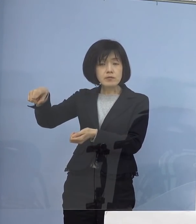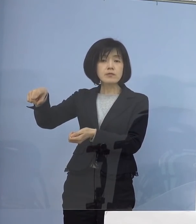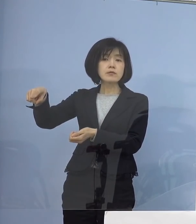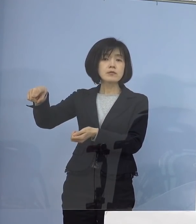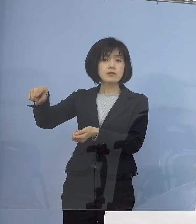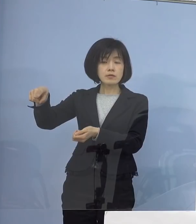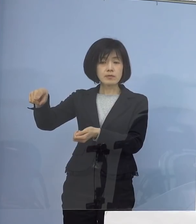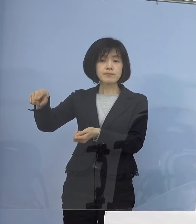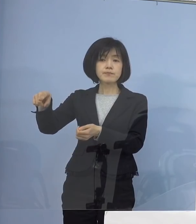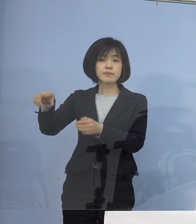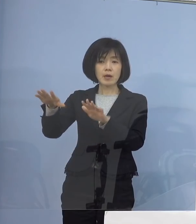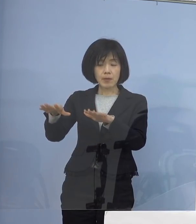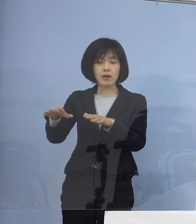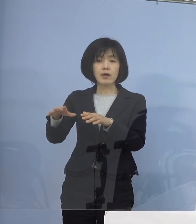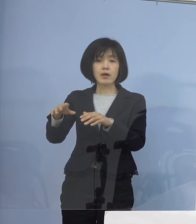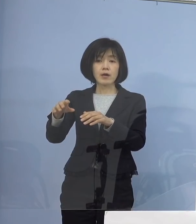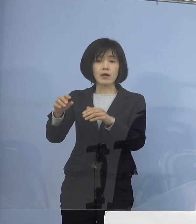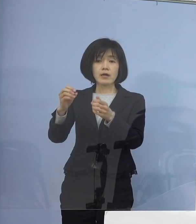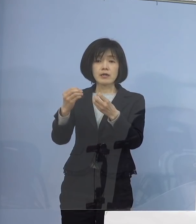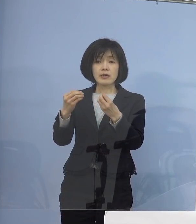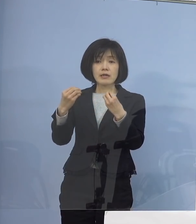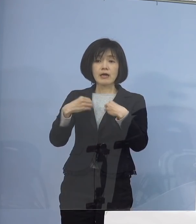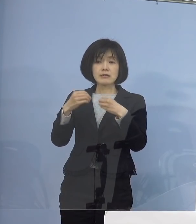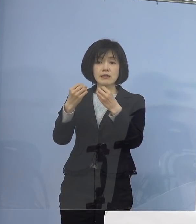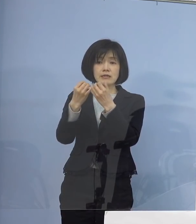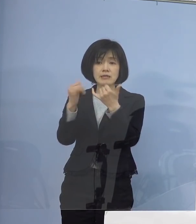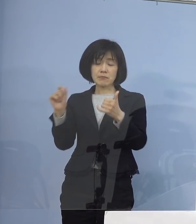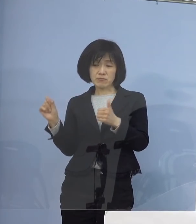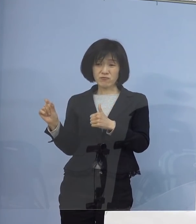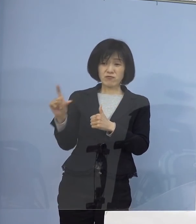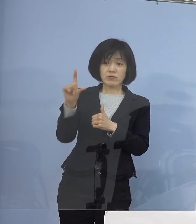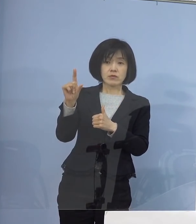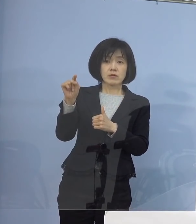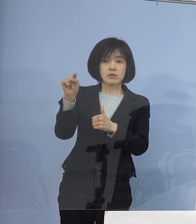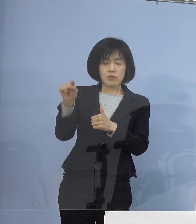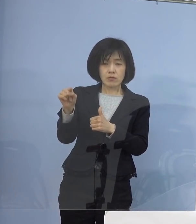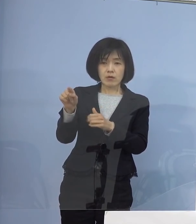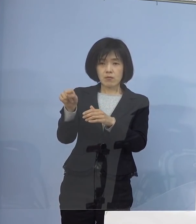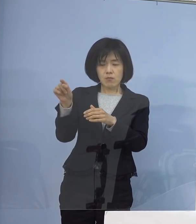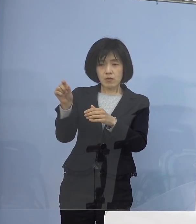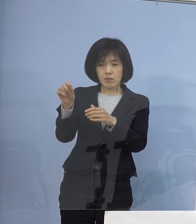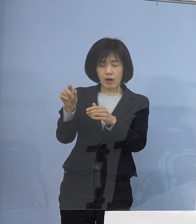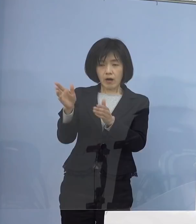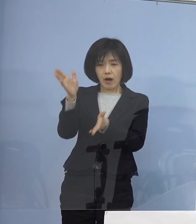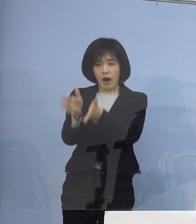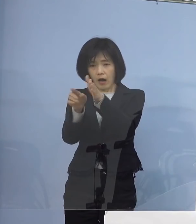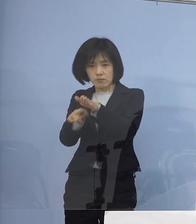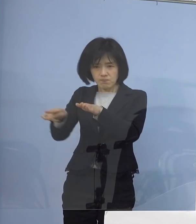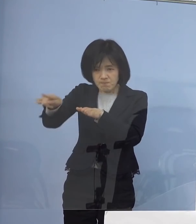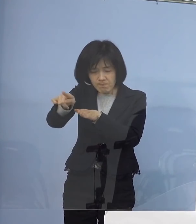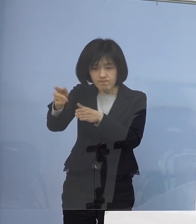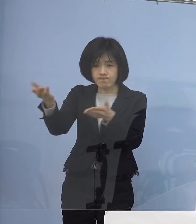現在急激な感染拡大への対応を 最優先していただいているところであり